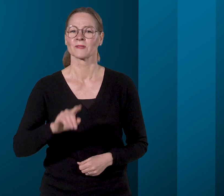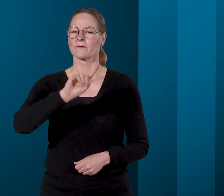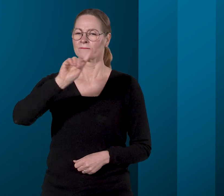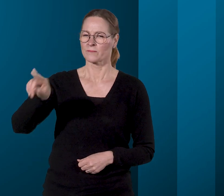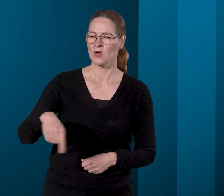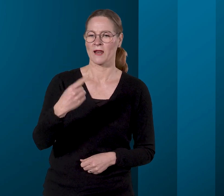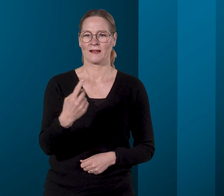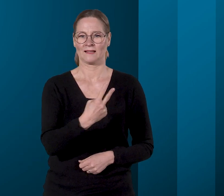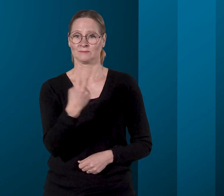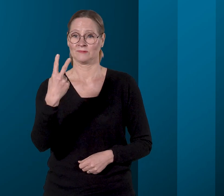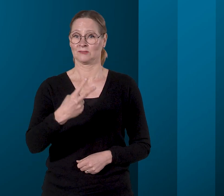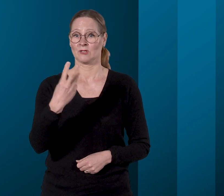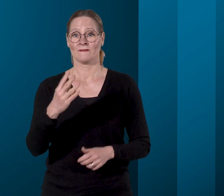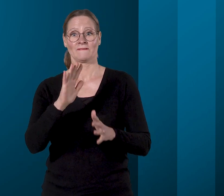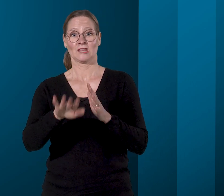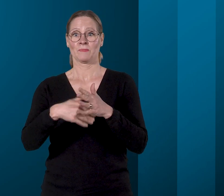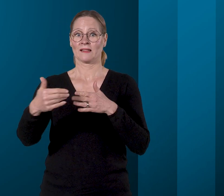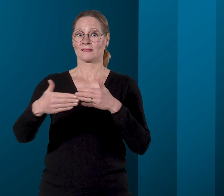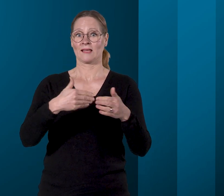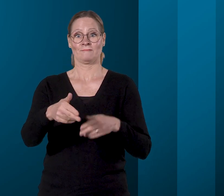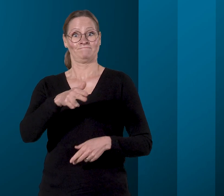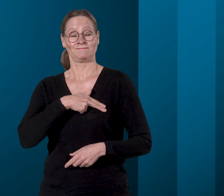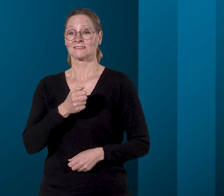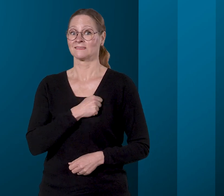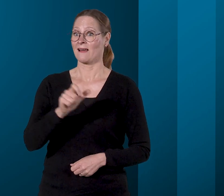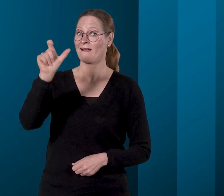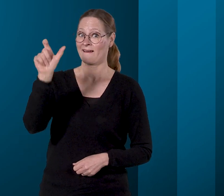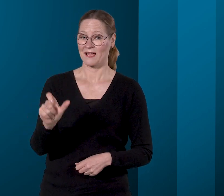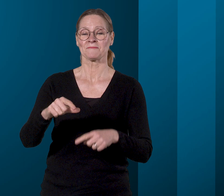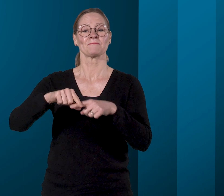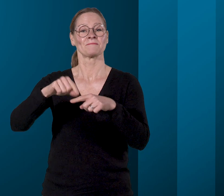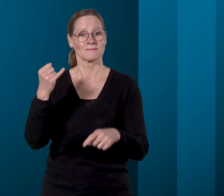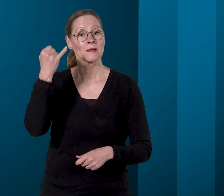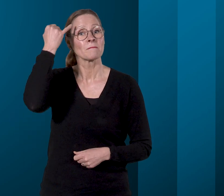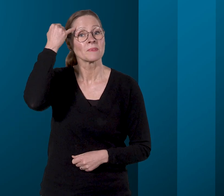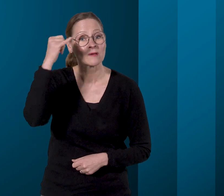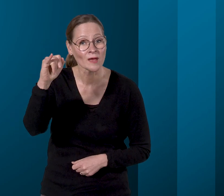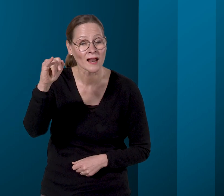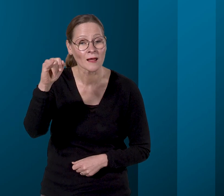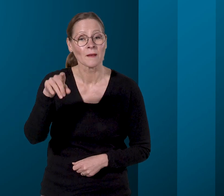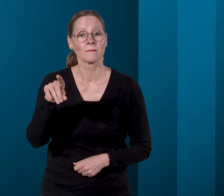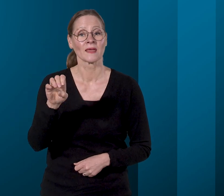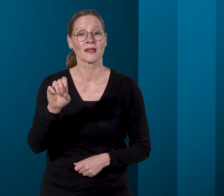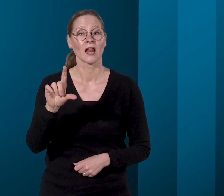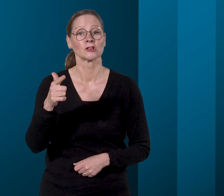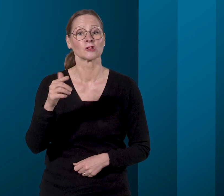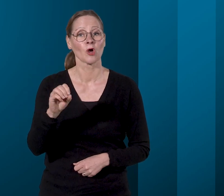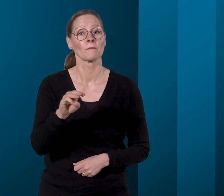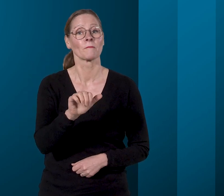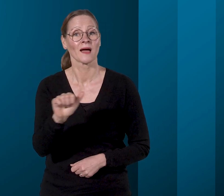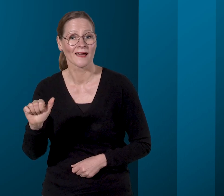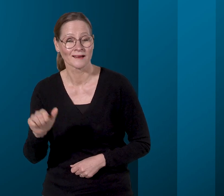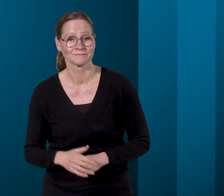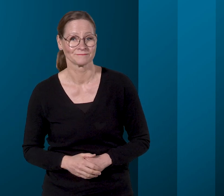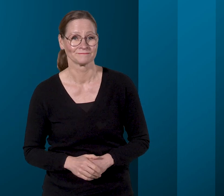Vuoden 2023 viittomakieliteko-palkinnon saajaksi valittiin Miguel Peltomaa, -